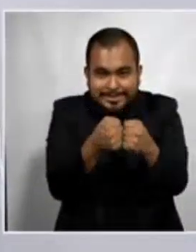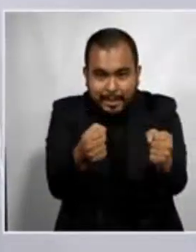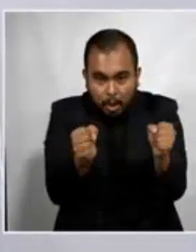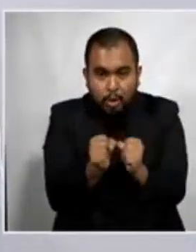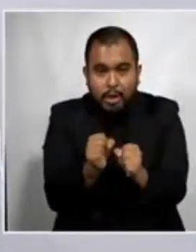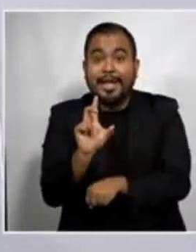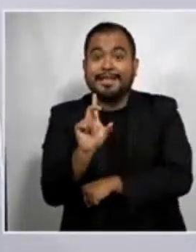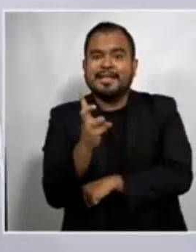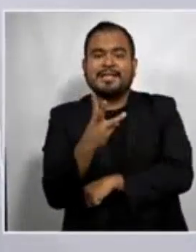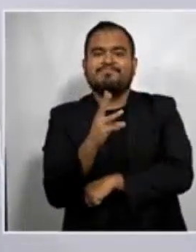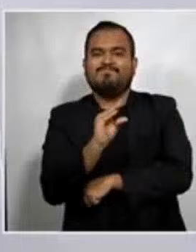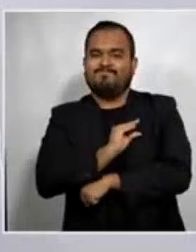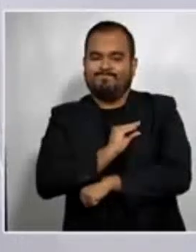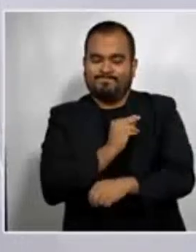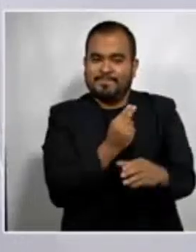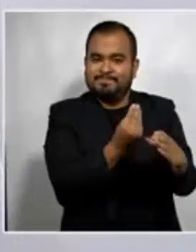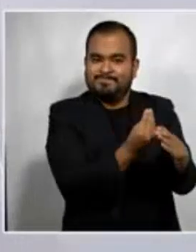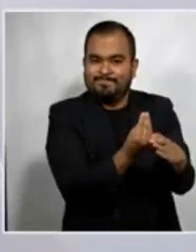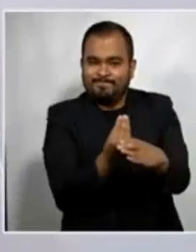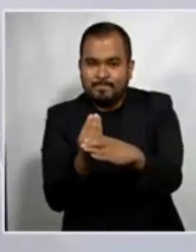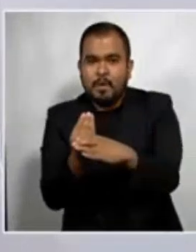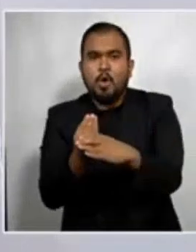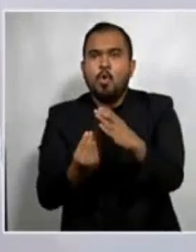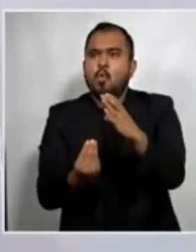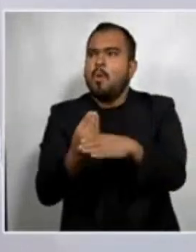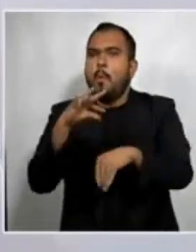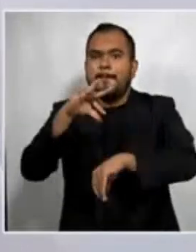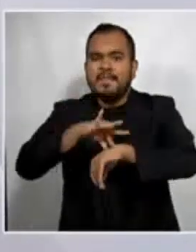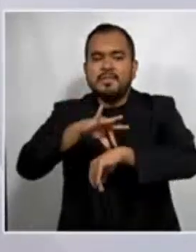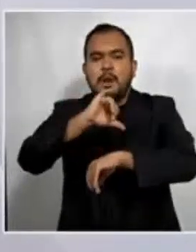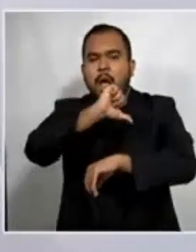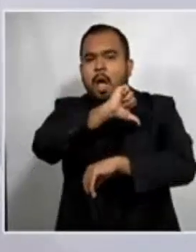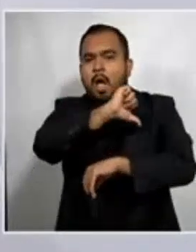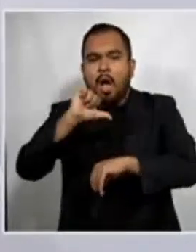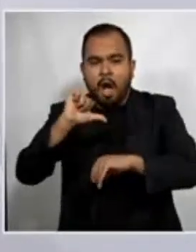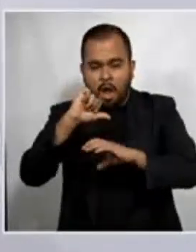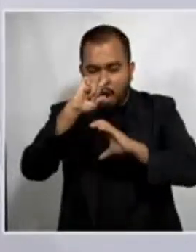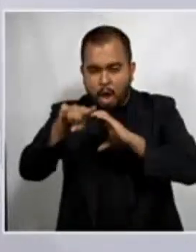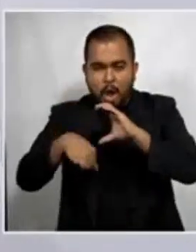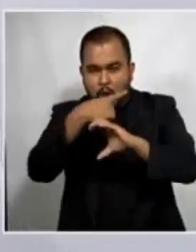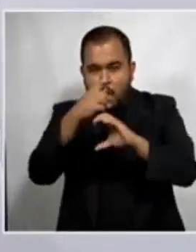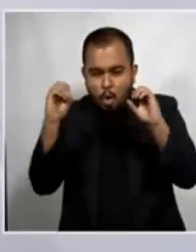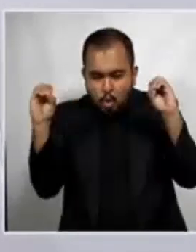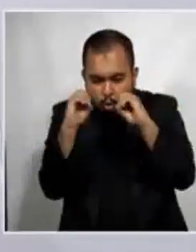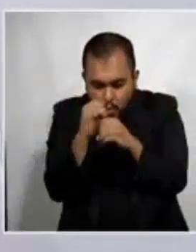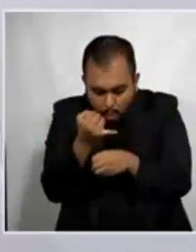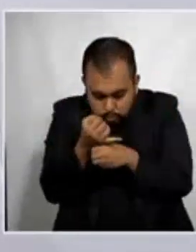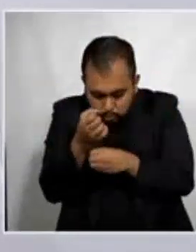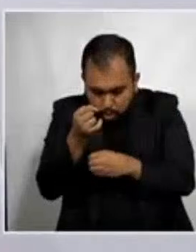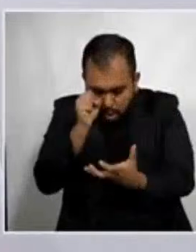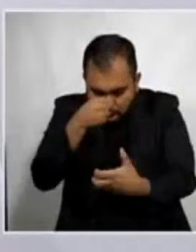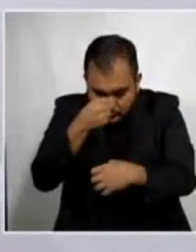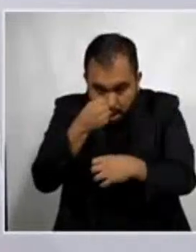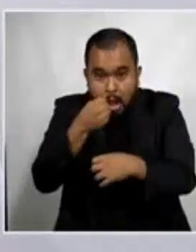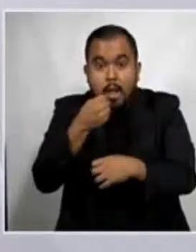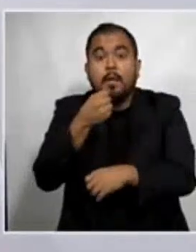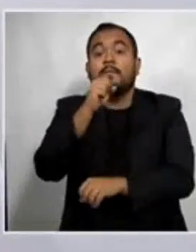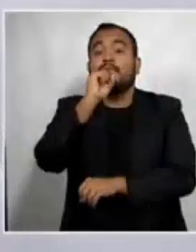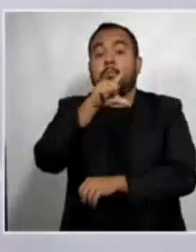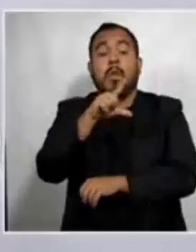equipos modernos de medicina nuclear y va a beneficiar a 380,000 derechoentes